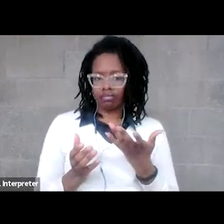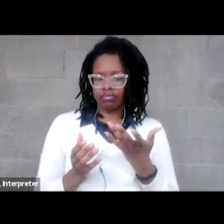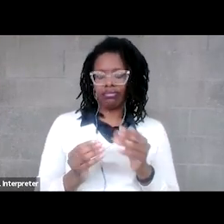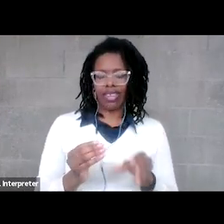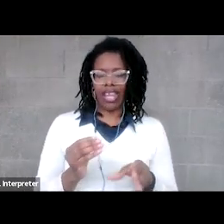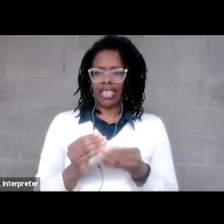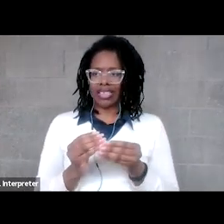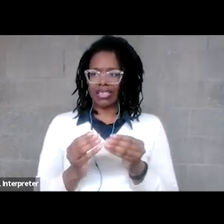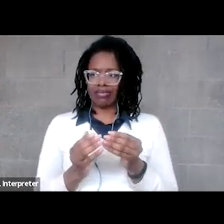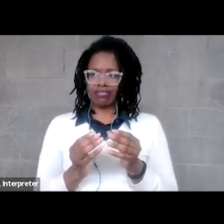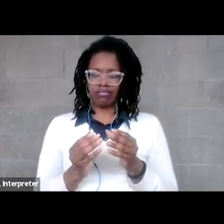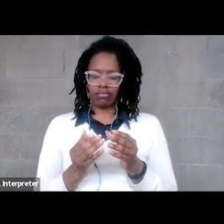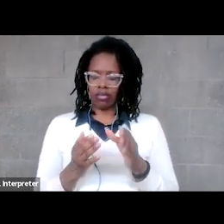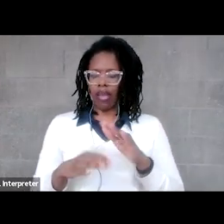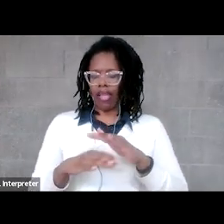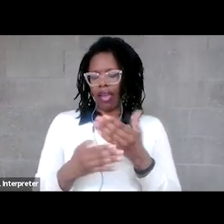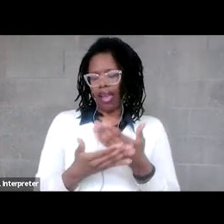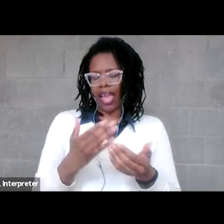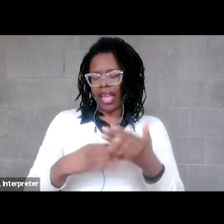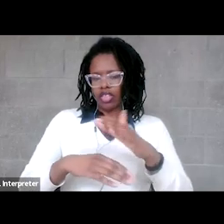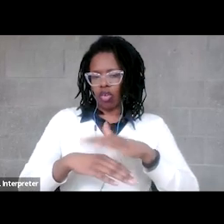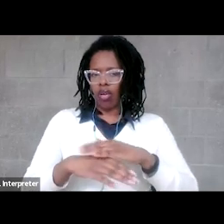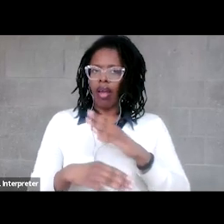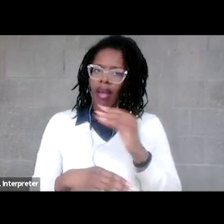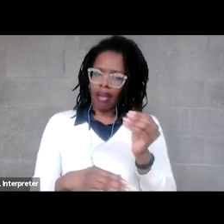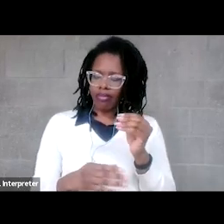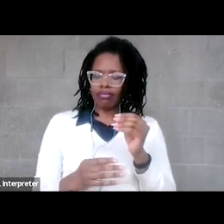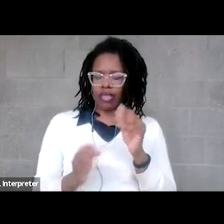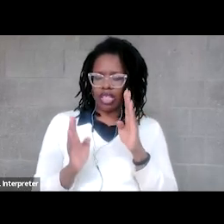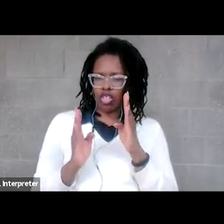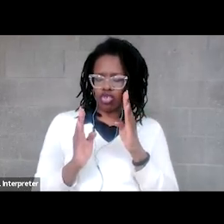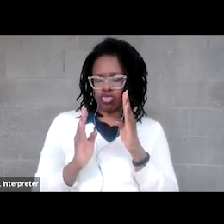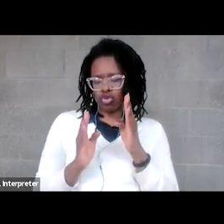y manejo, y simplemente atención a estas solicitudes. Así que eso puede ser muy importante.